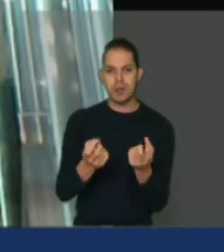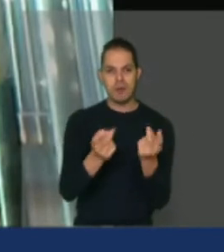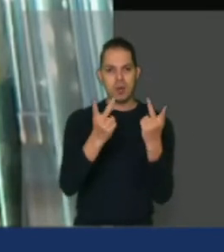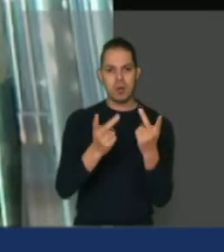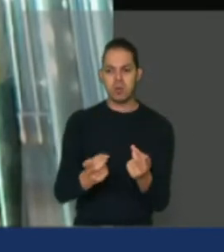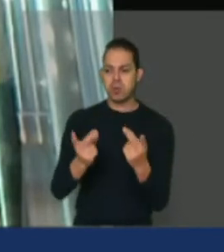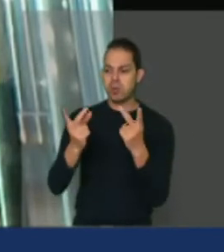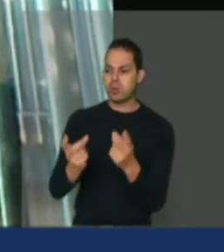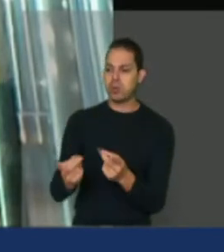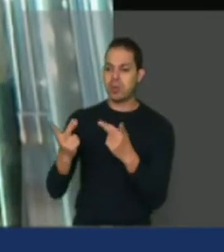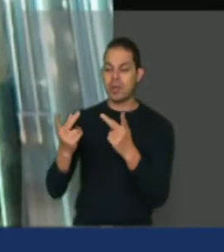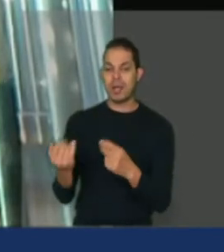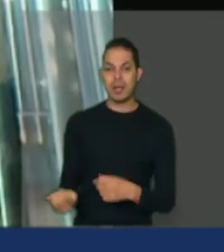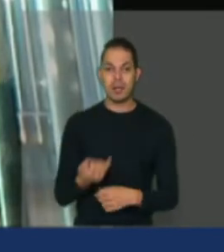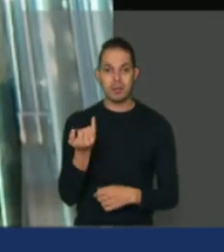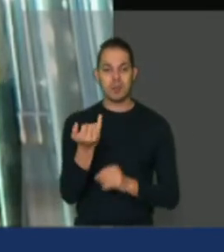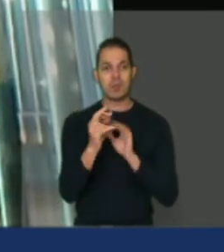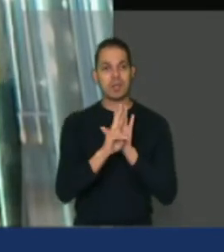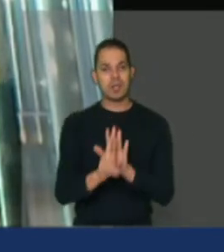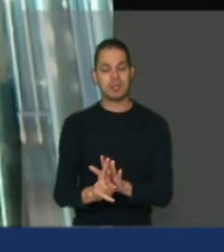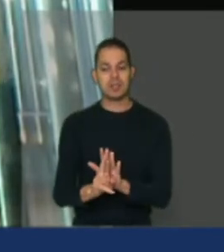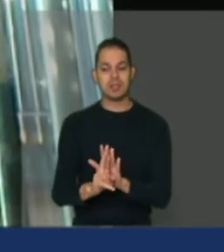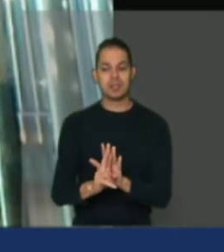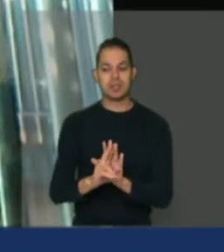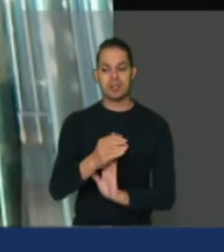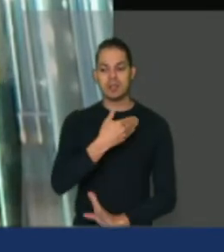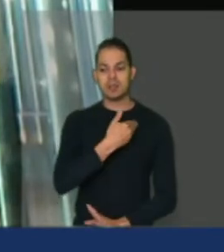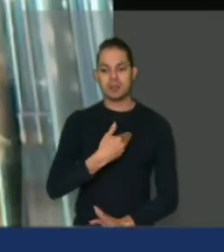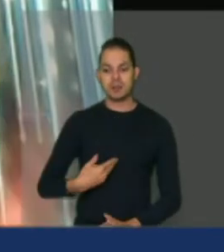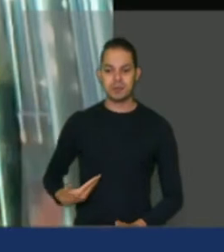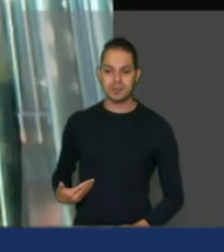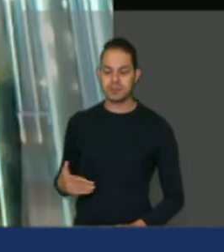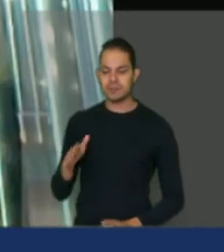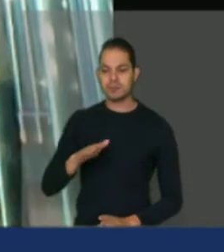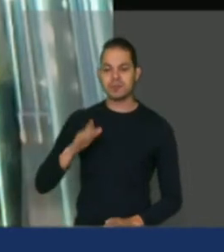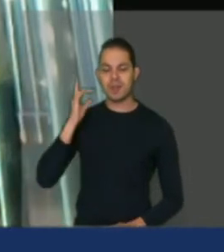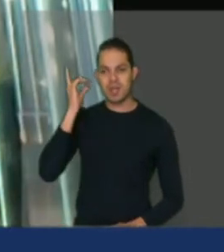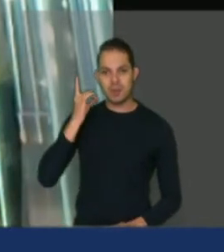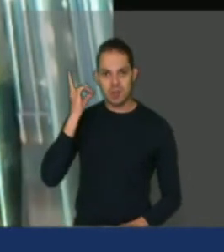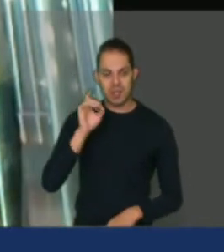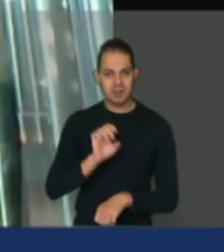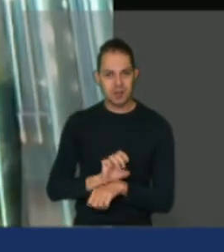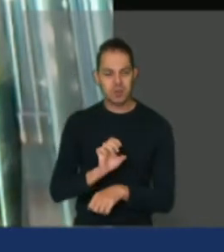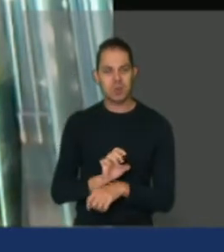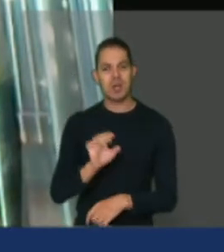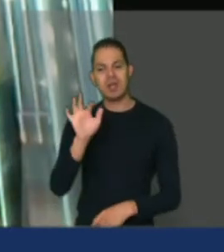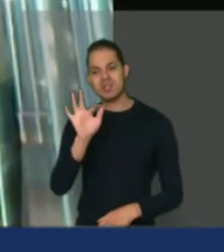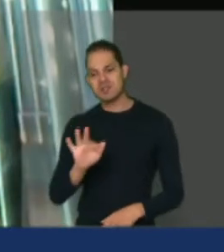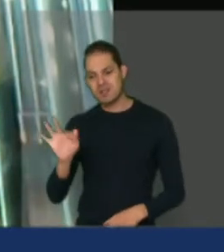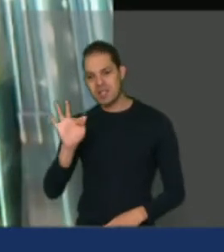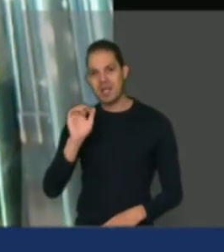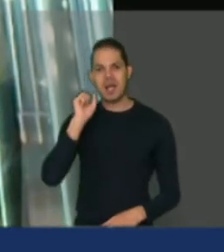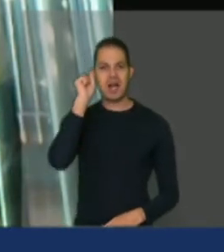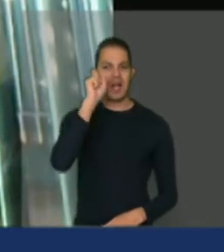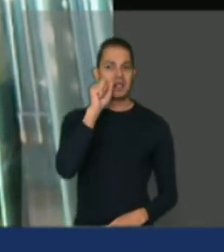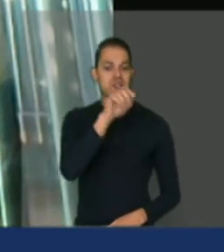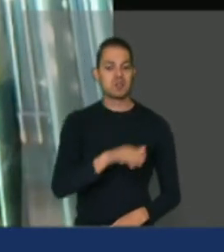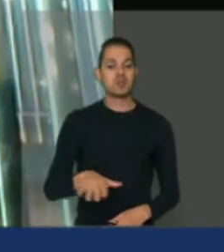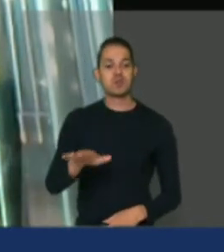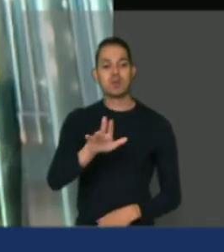NOSSOS REPRESENTANTES A NÍVEL DE... DE GOVERNO DEPUTADOS ESTADUAIS, FEDERAIS... SENADORES, UTILIZASSEM... MAIS AS SUAS REDES PARA FALAR BEM DO NOSSO PAÍS, PARA PROPAGAR